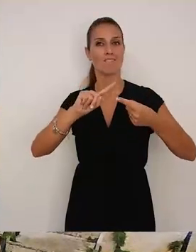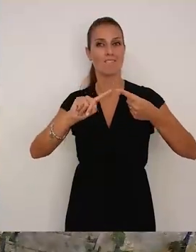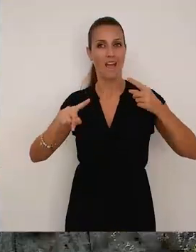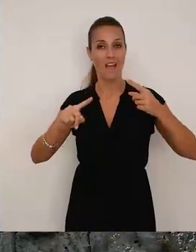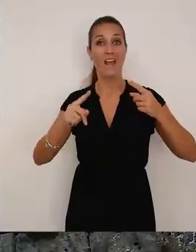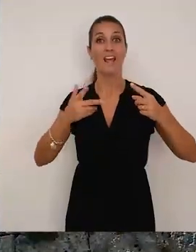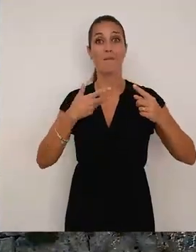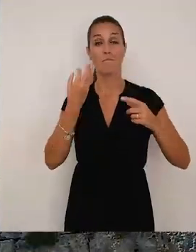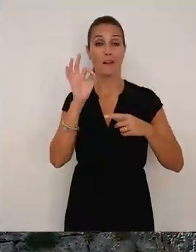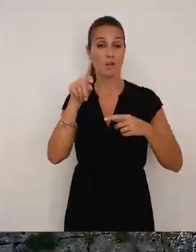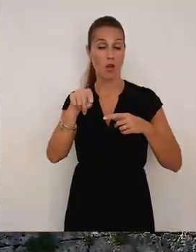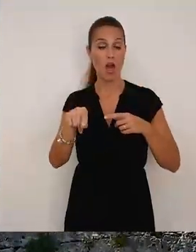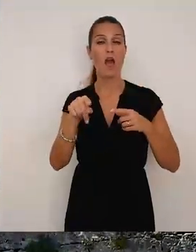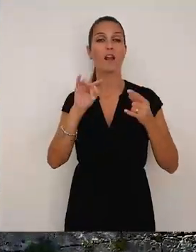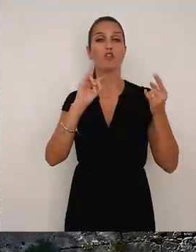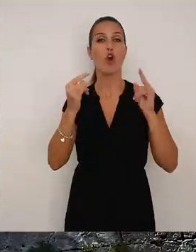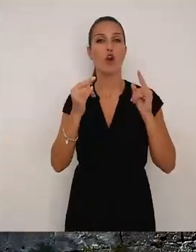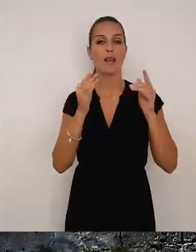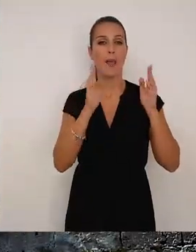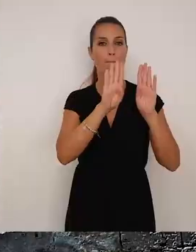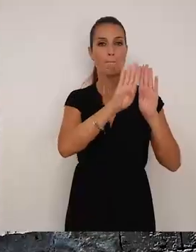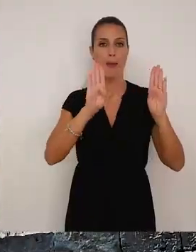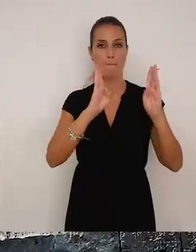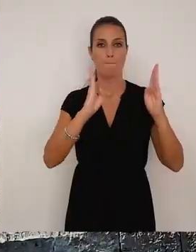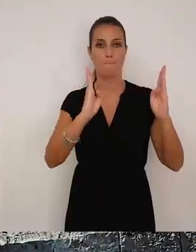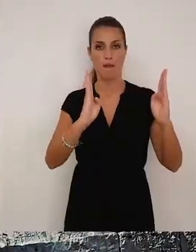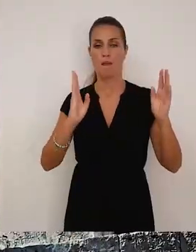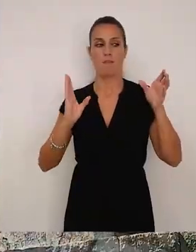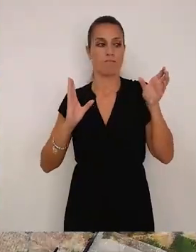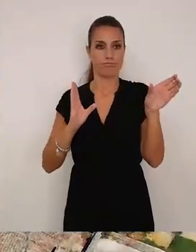dalla presenza dei possenti torrioni quadrangolari, posizionati ai lati della struttura.